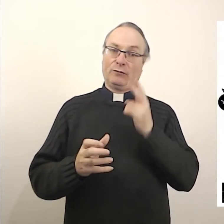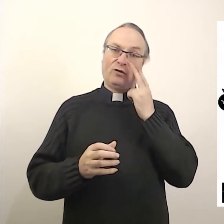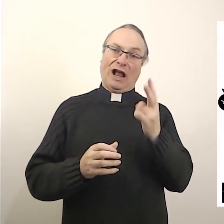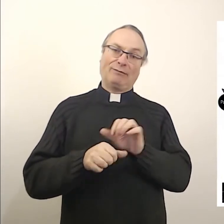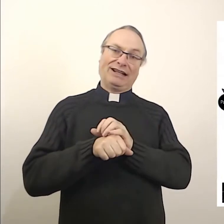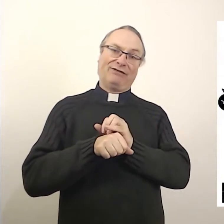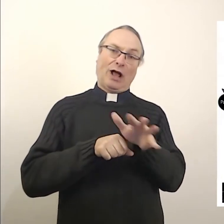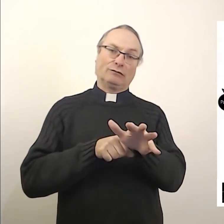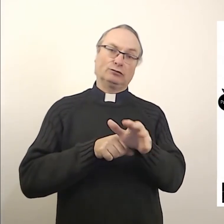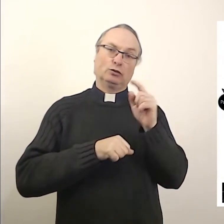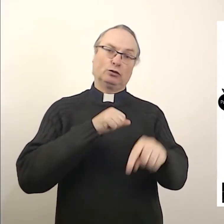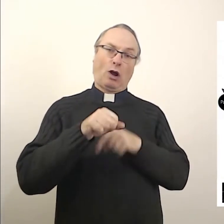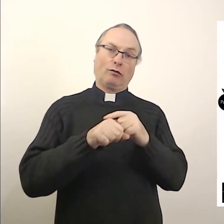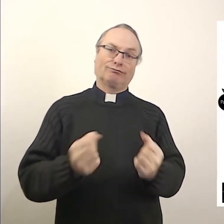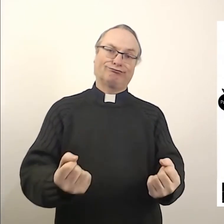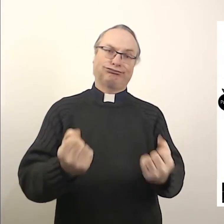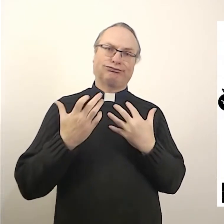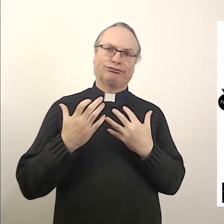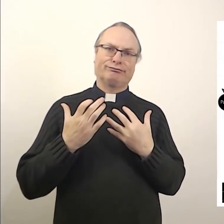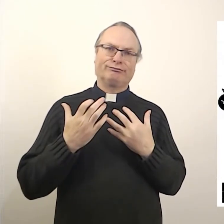On voit les influences du monde: